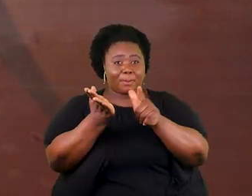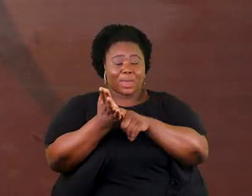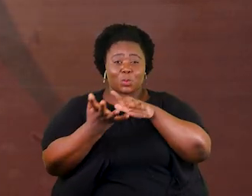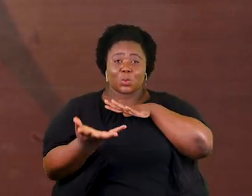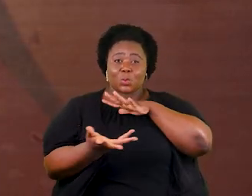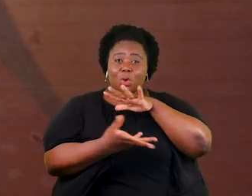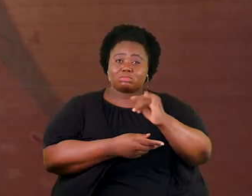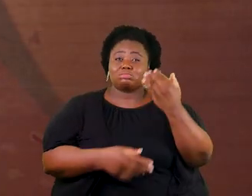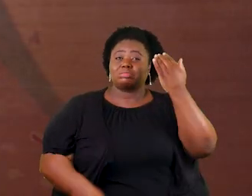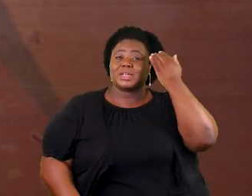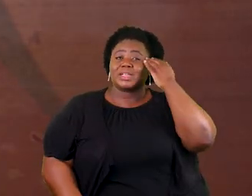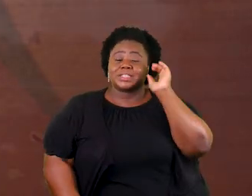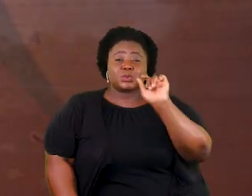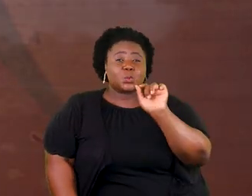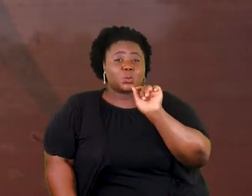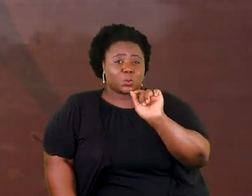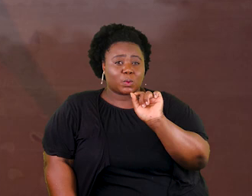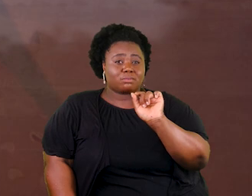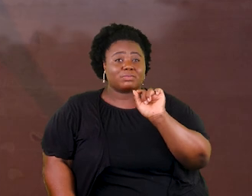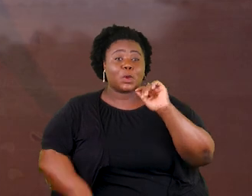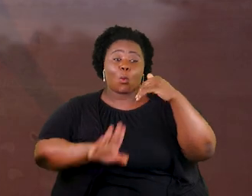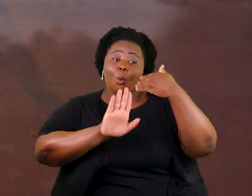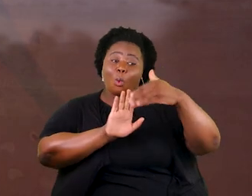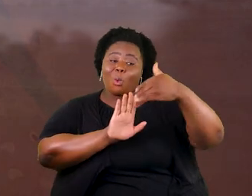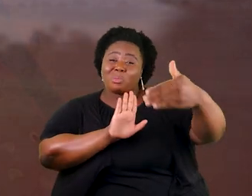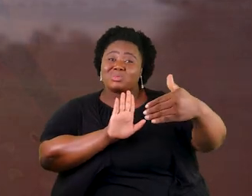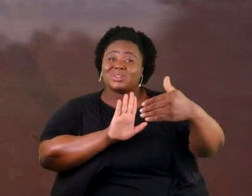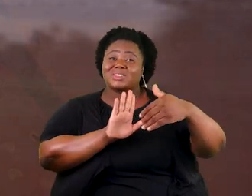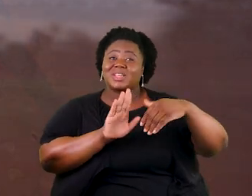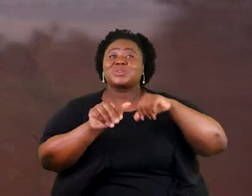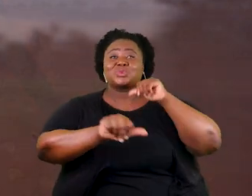compreendi que o processo de mudança é árduo.